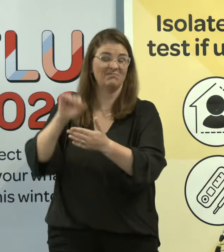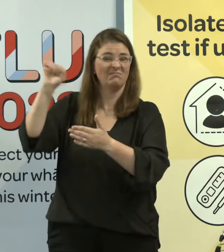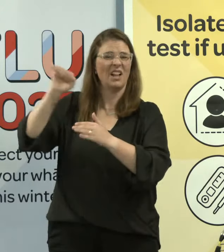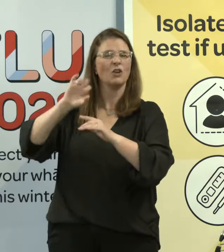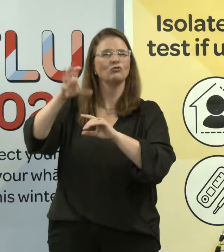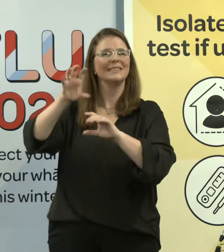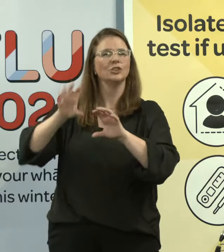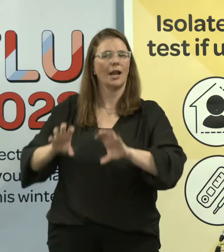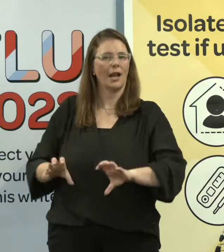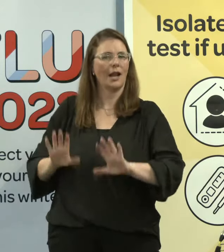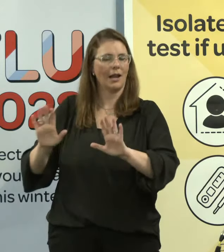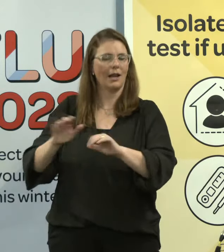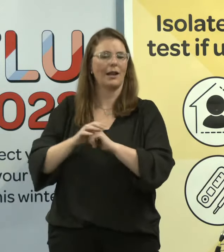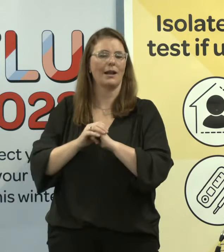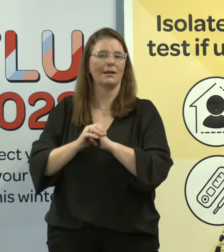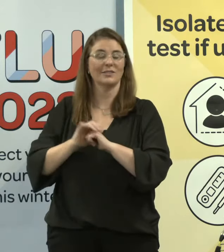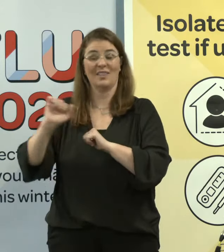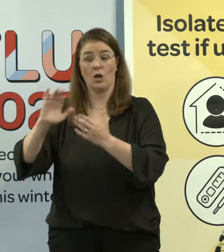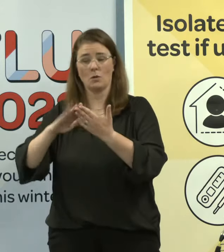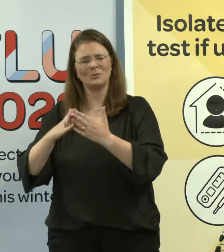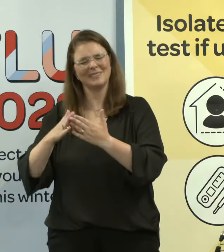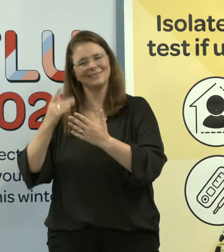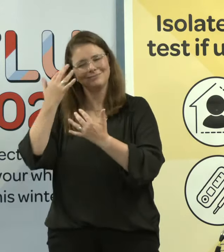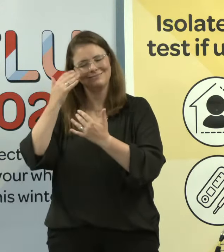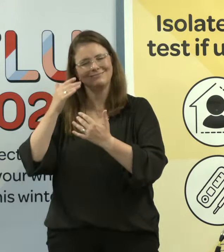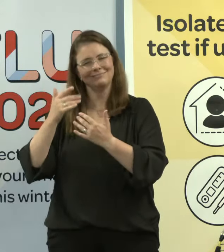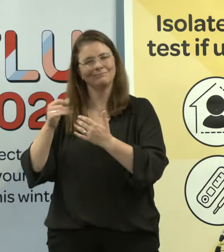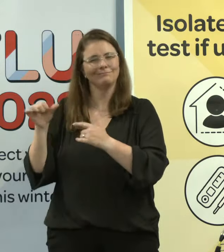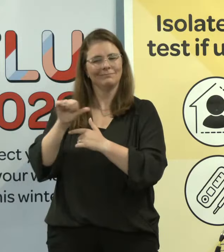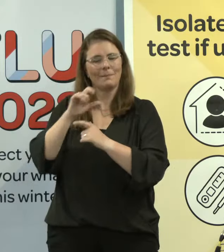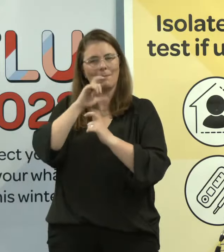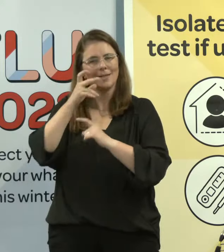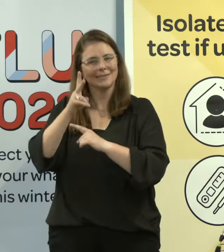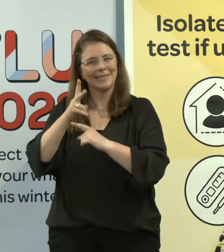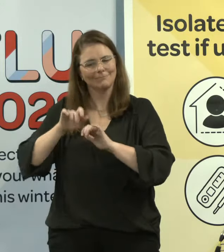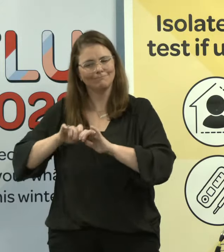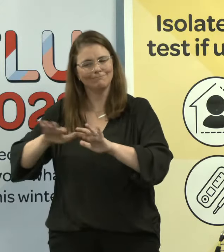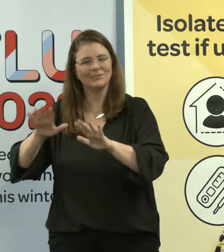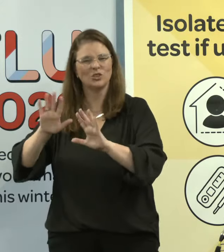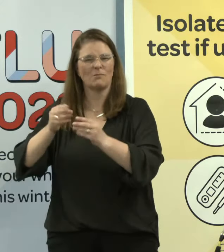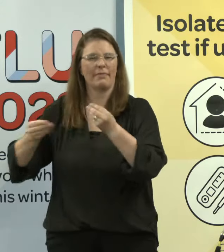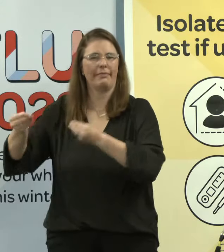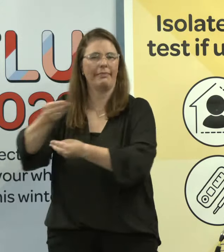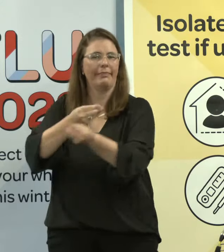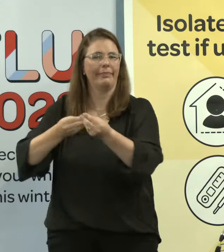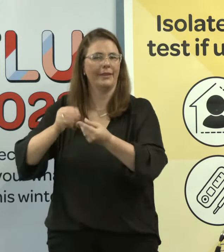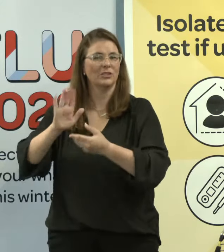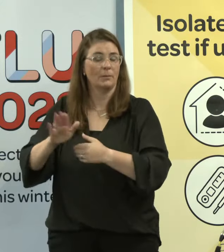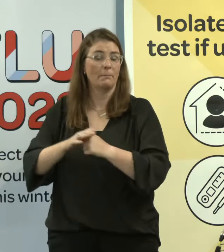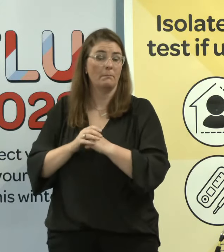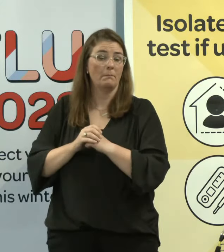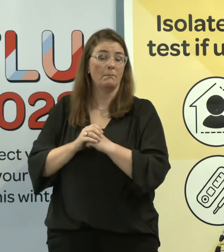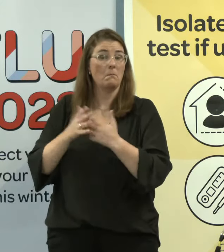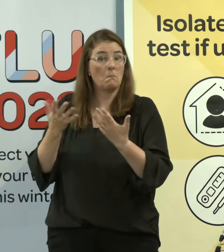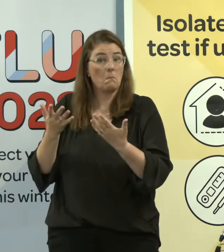te wa ki te timata ki te mau